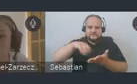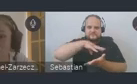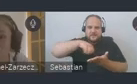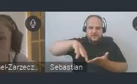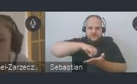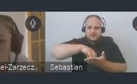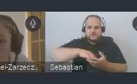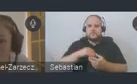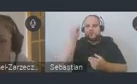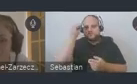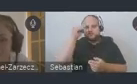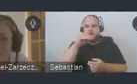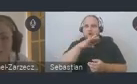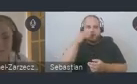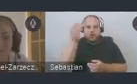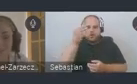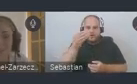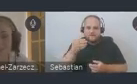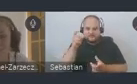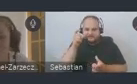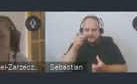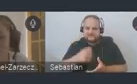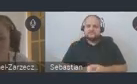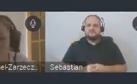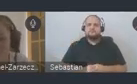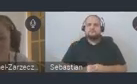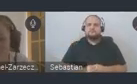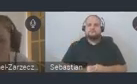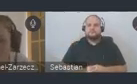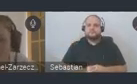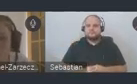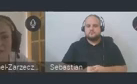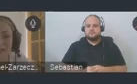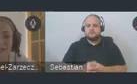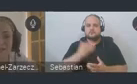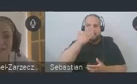Uczyły się kolorować zdjęcia w darmowych aplikacjach, czarno-białe.